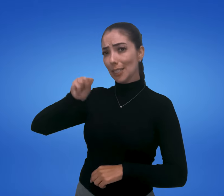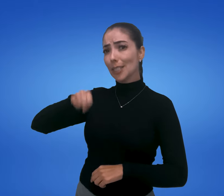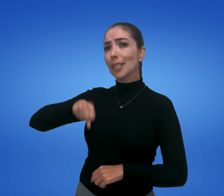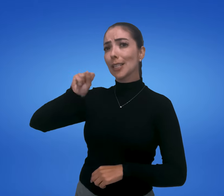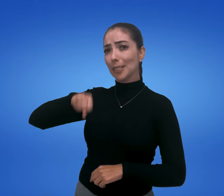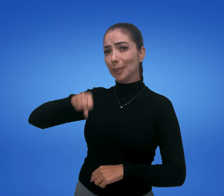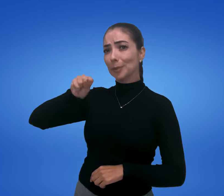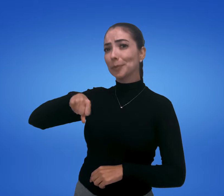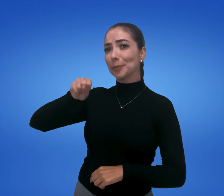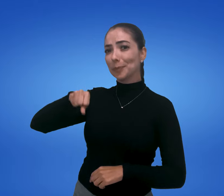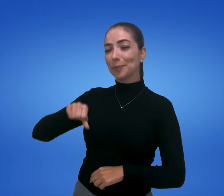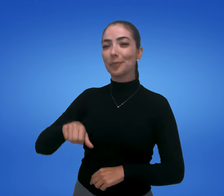"sim"